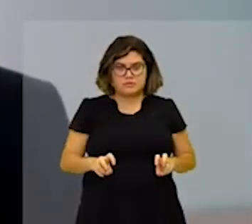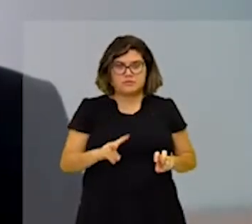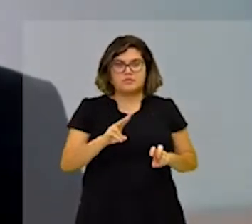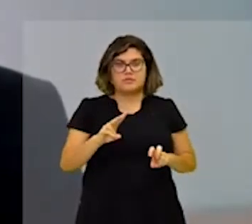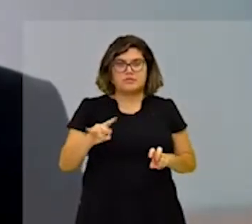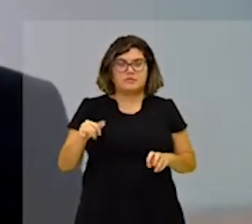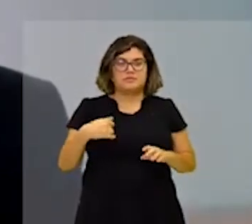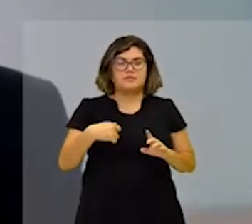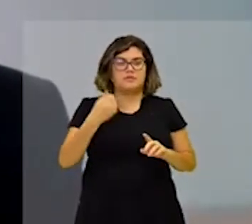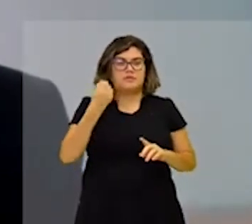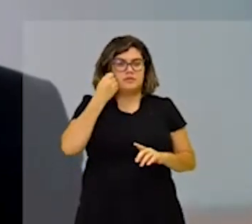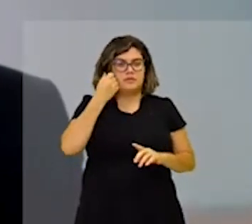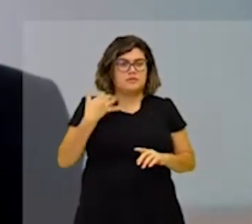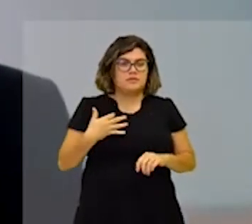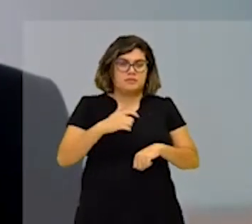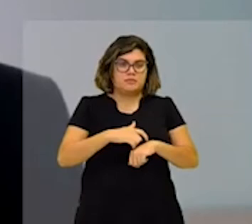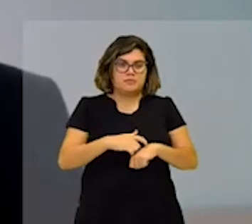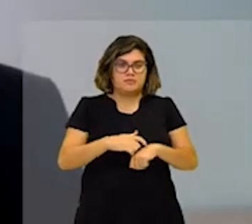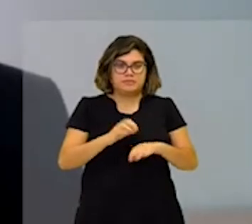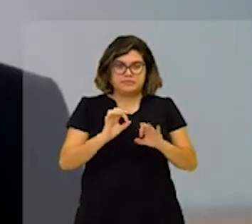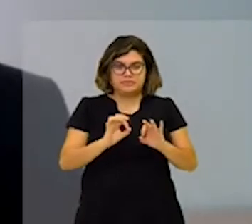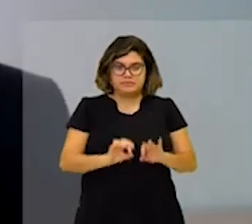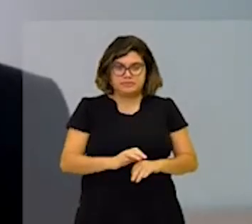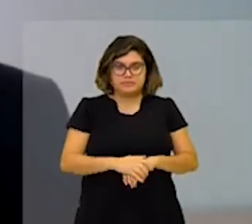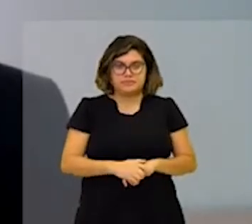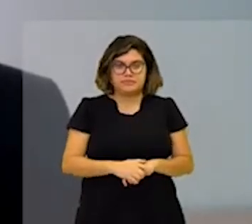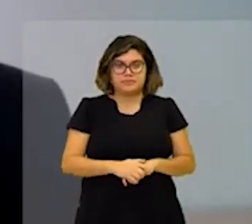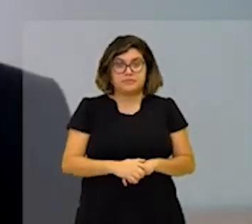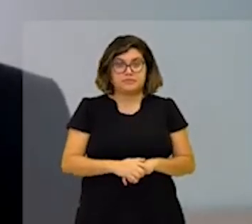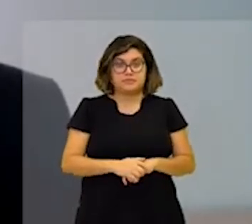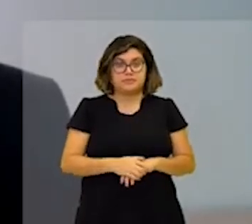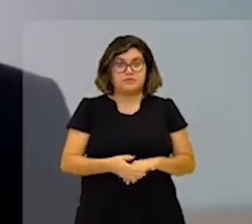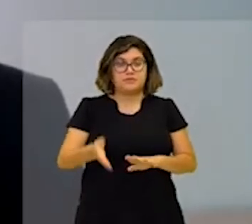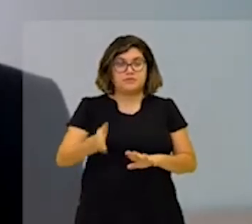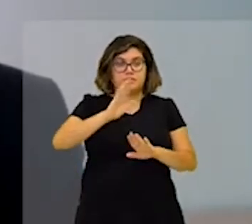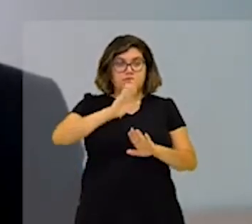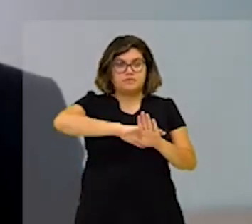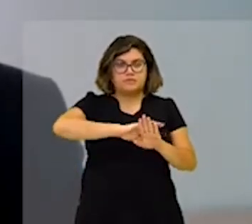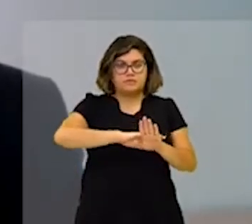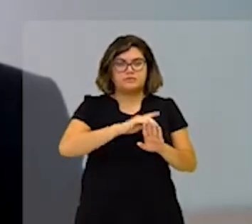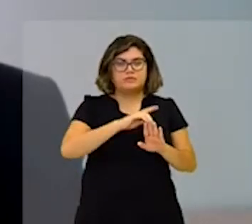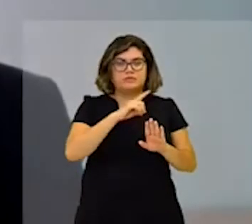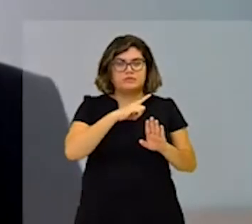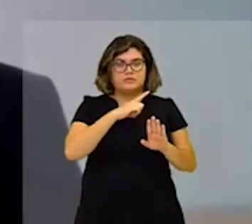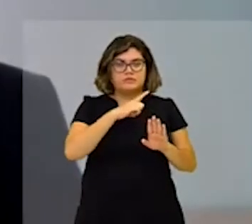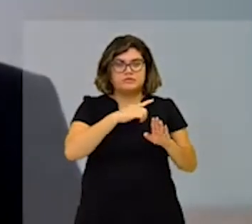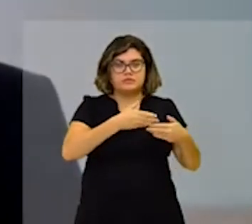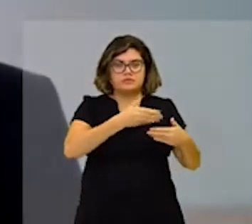descrição em momento oportuno ao fogo dessa tela a uma parede de cor branca